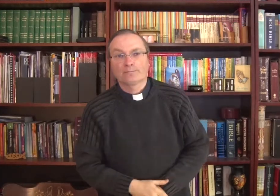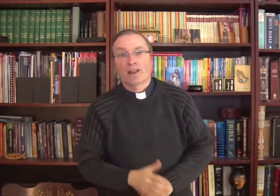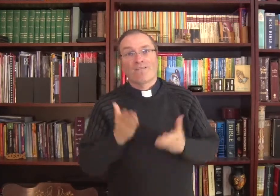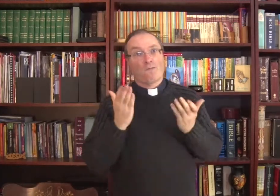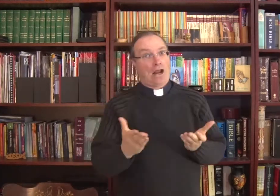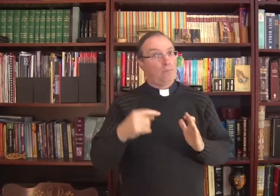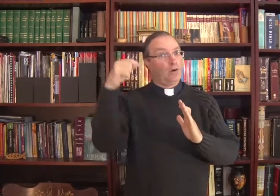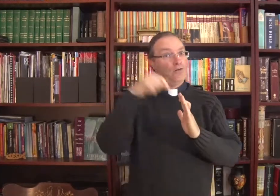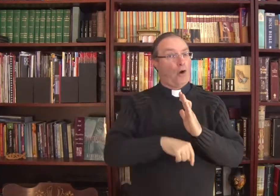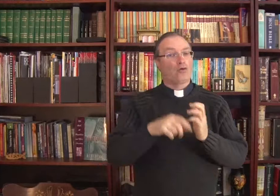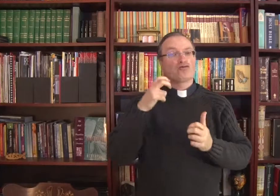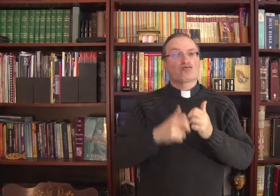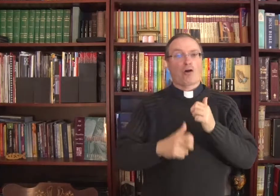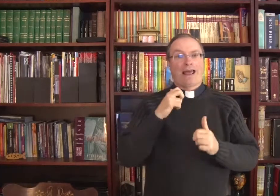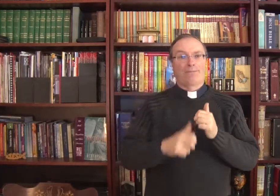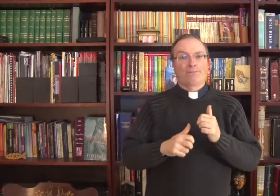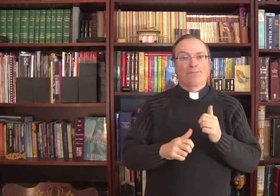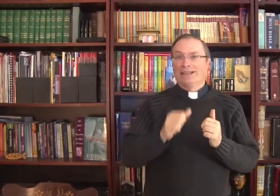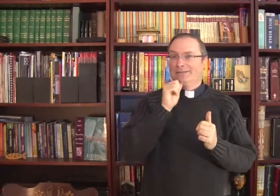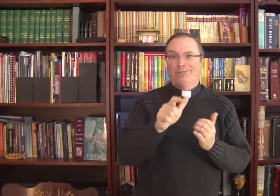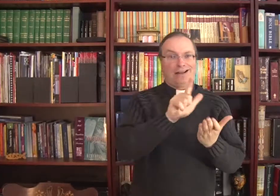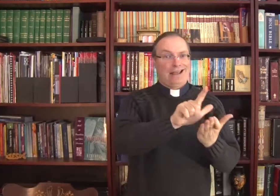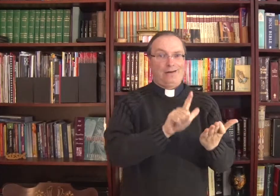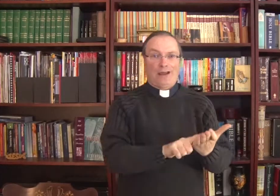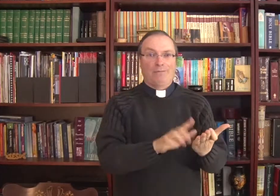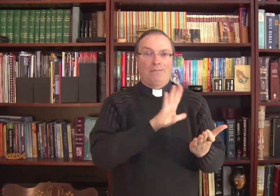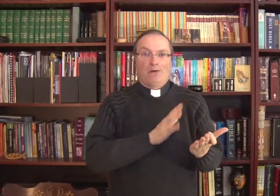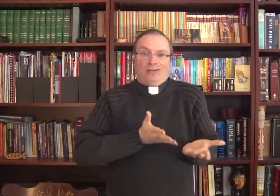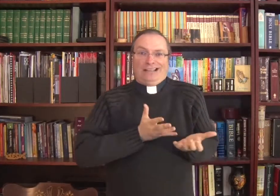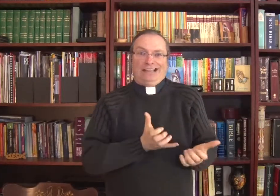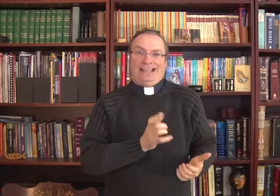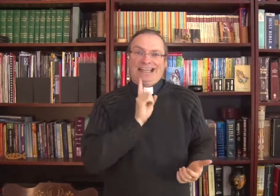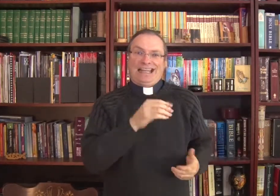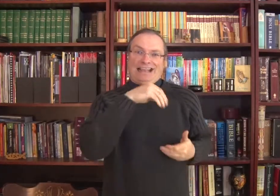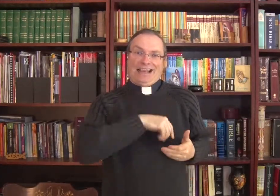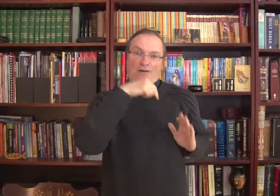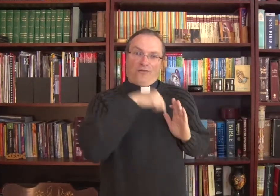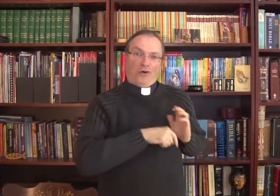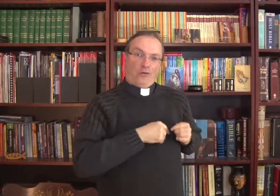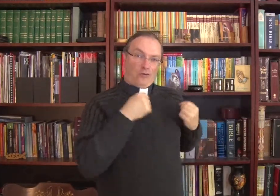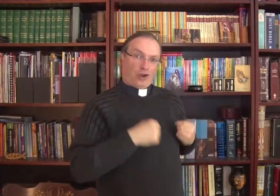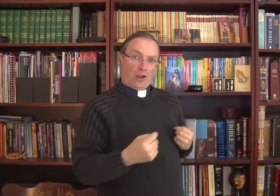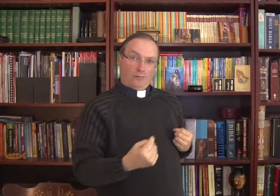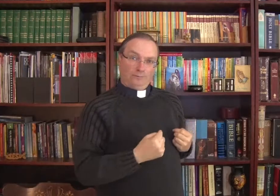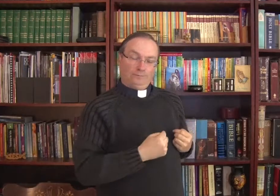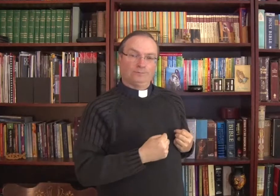Voilà le fond du problème. Ce n’est pas la loi, mais le désir qui est dans le fond du cœur.